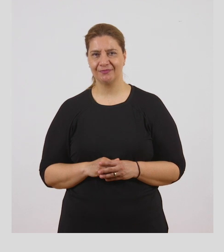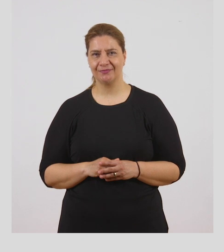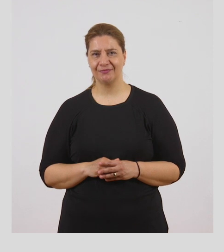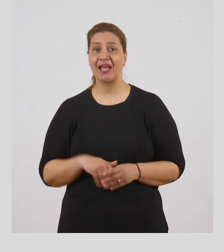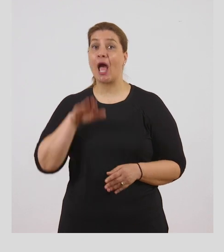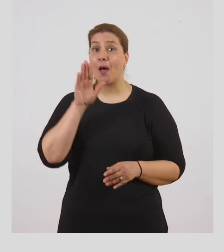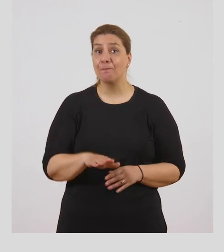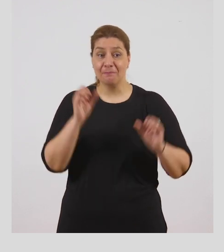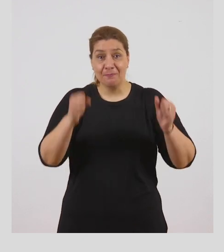Παιδότοπος,